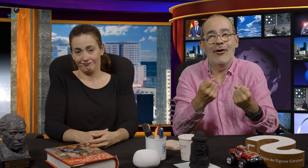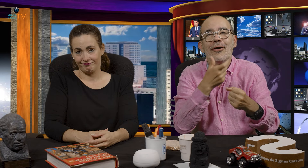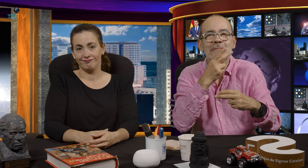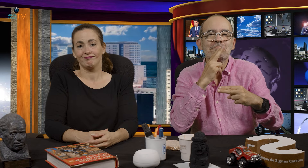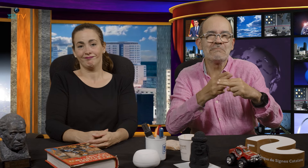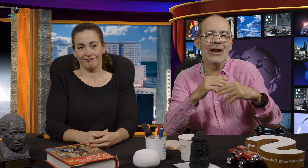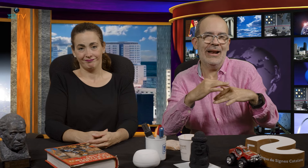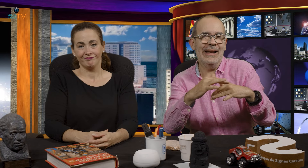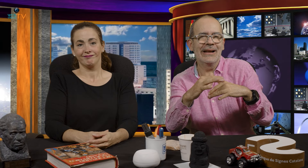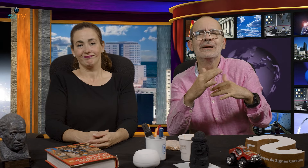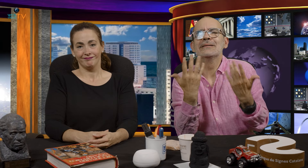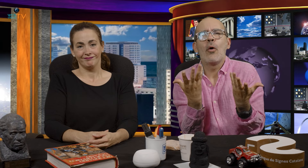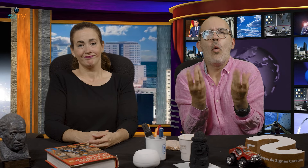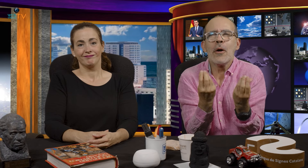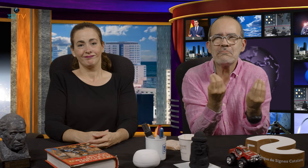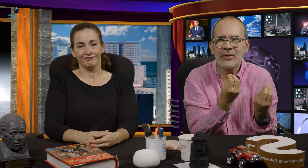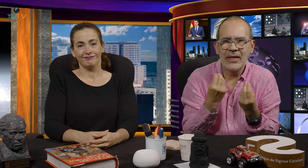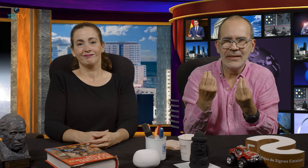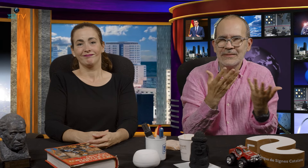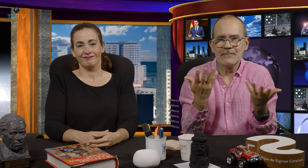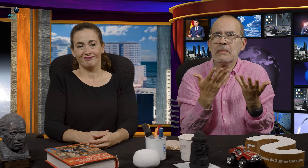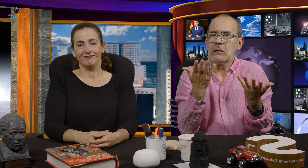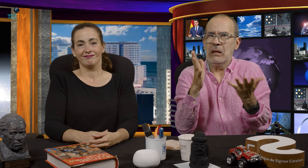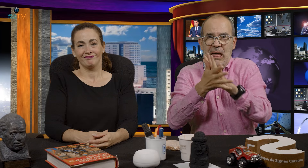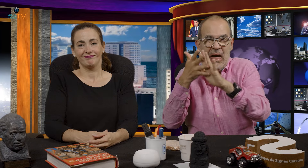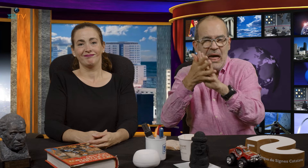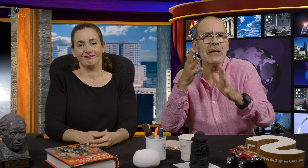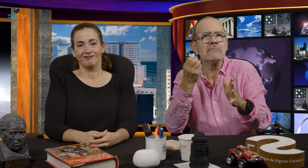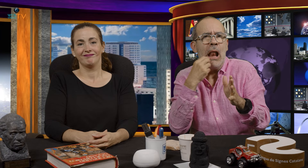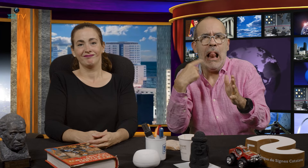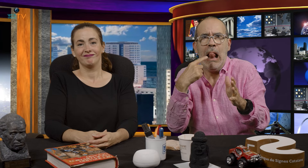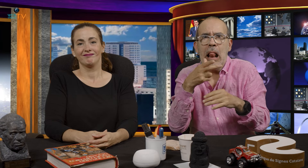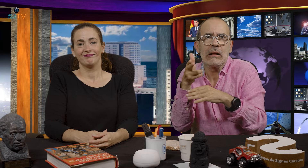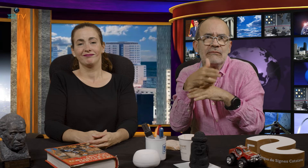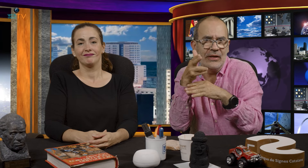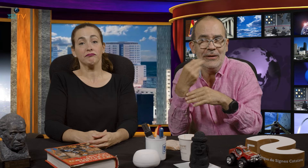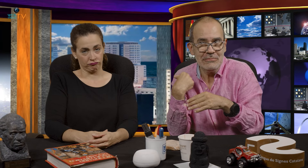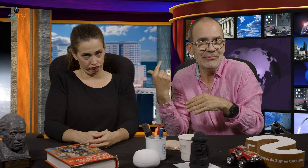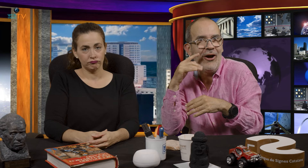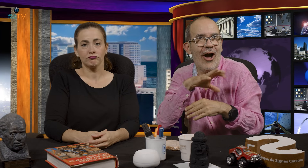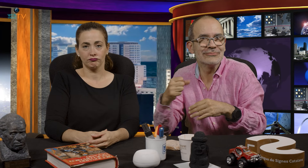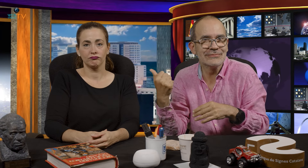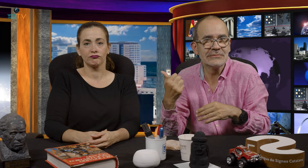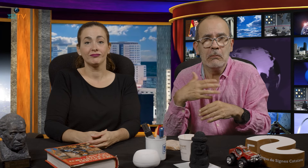pierden el color verde y cambian a color marrón y se mezclan con la humedad. No hace falta que os cuente más, mejor mirad el vídeo que os ha dicho Carlota.